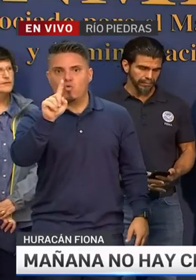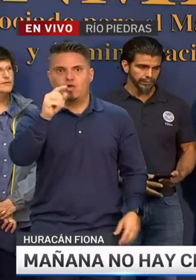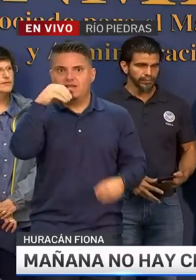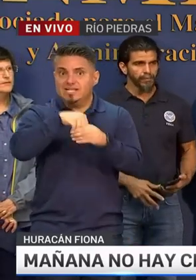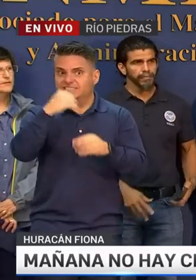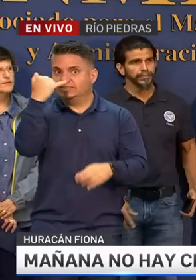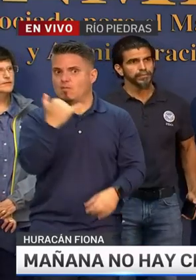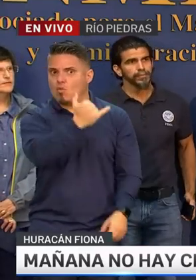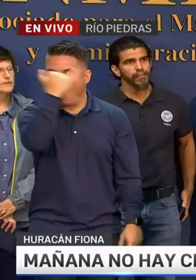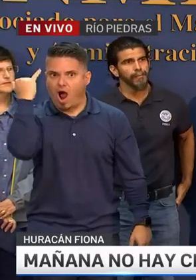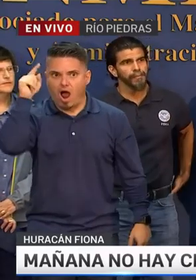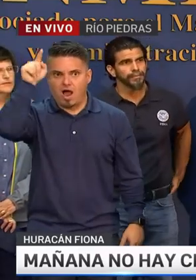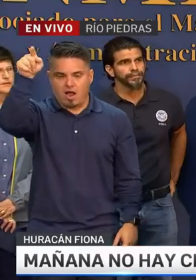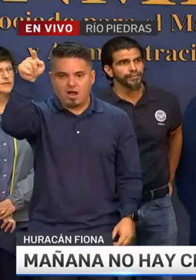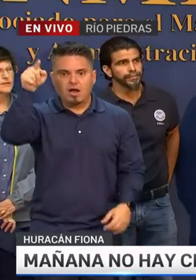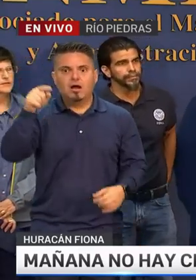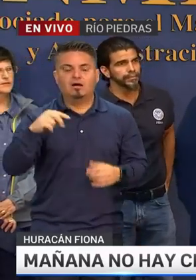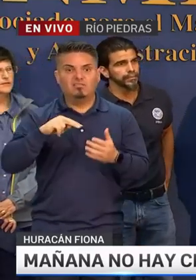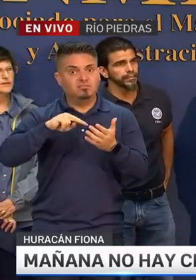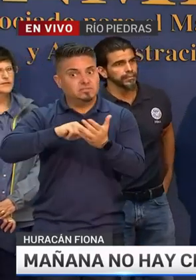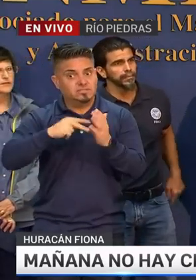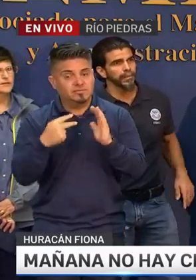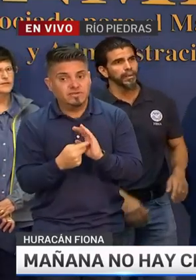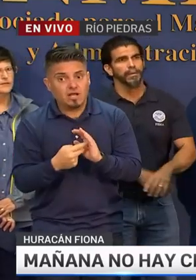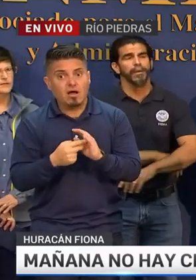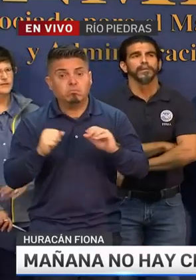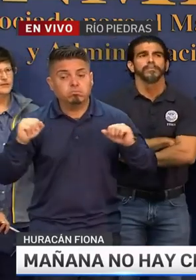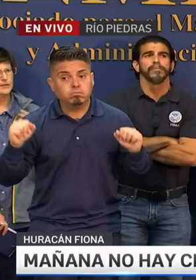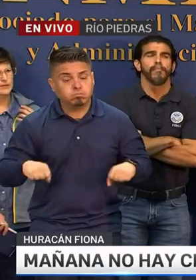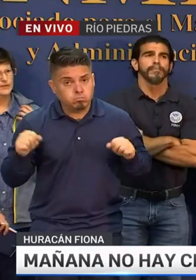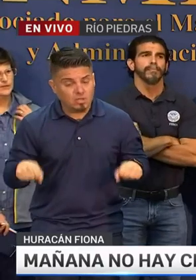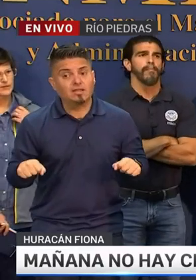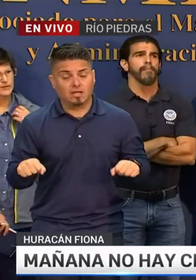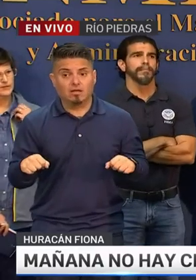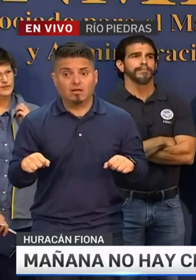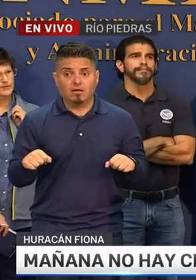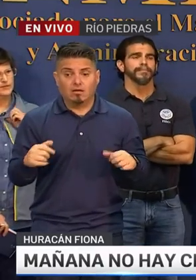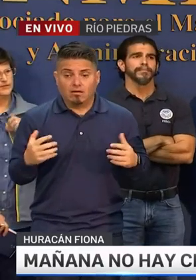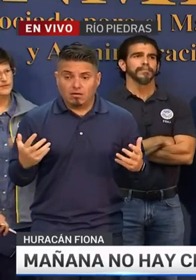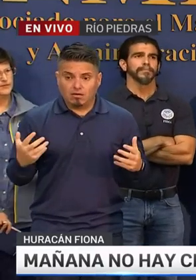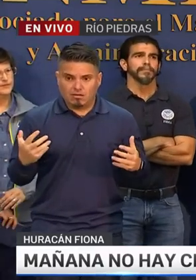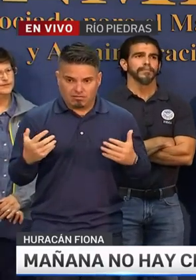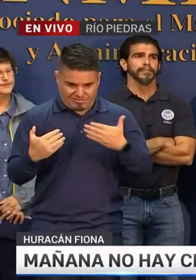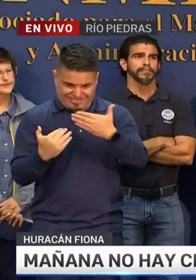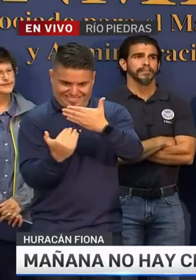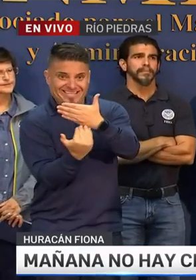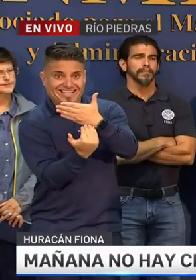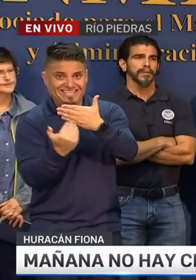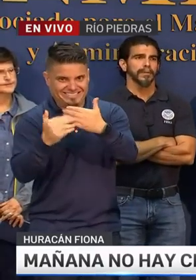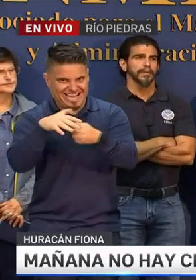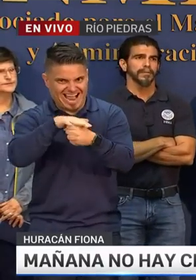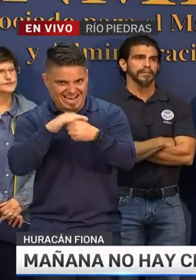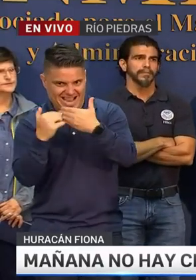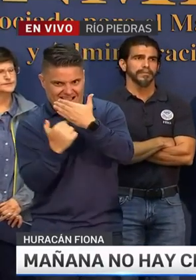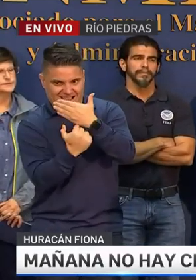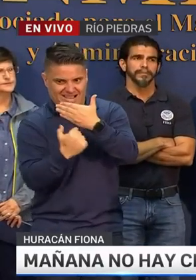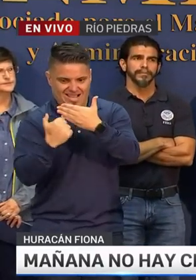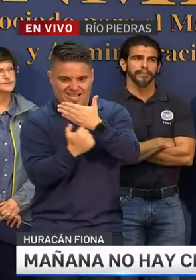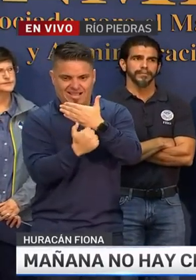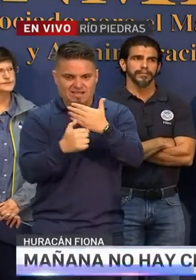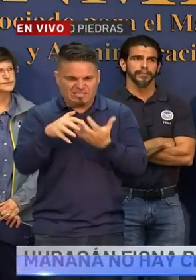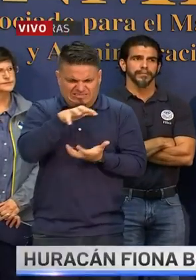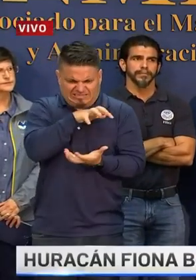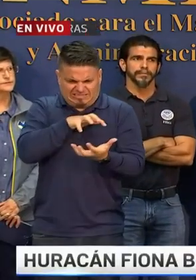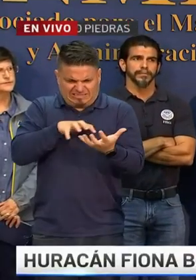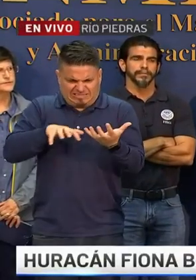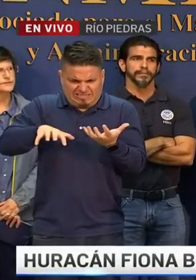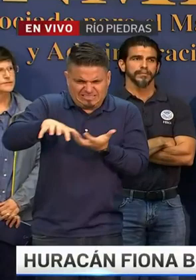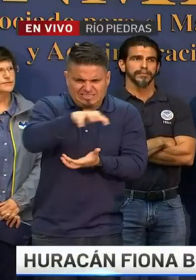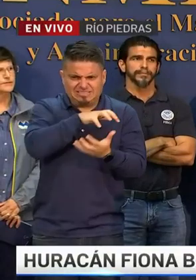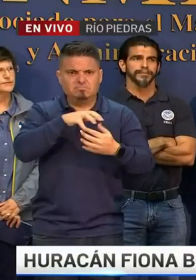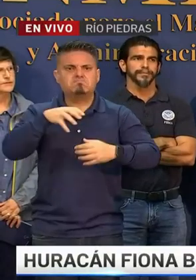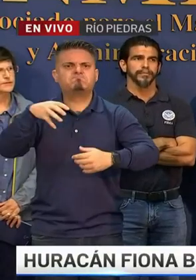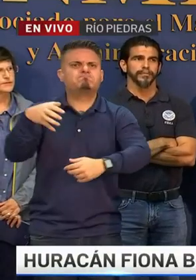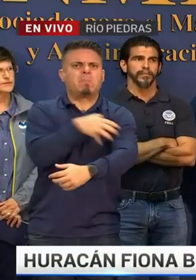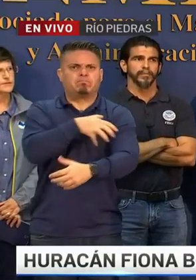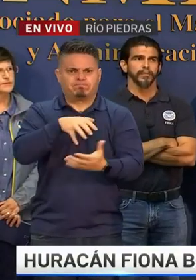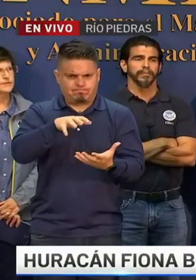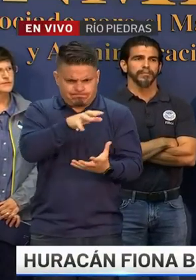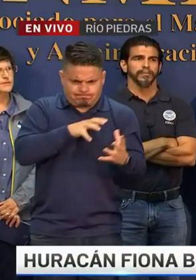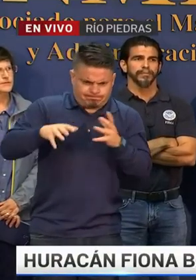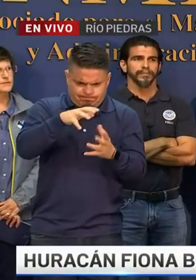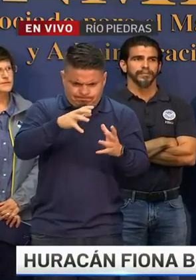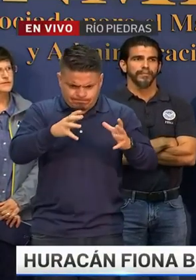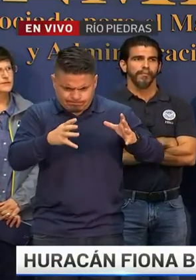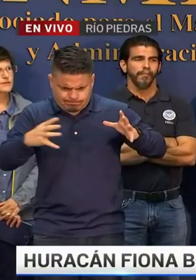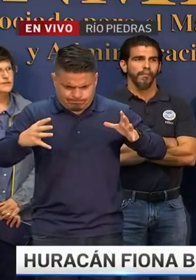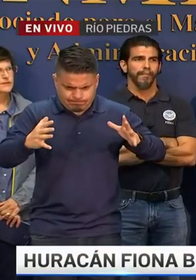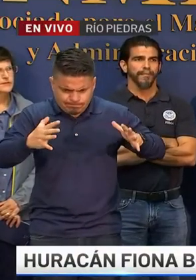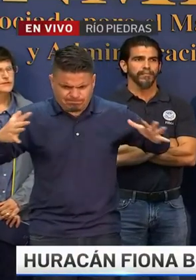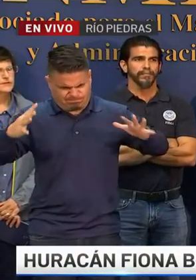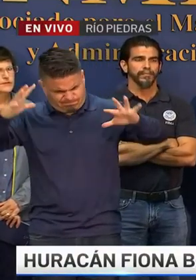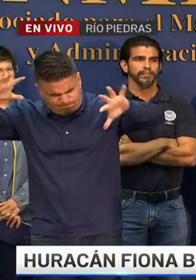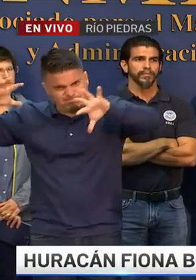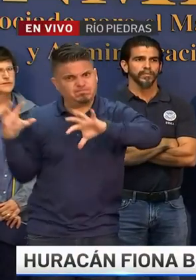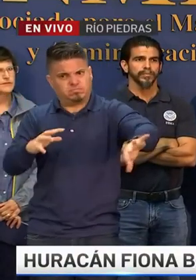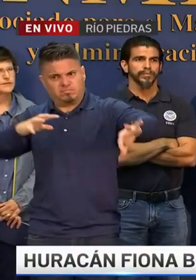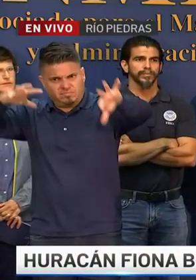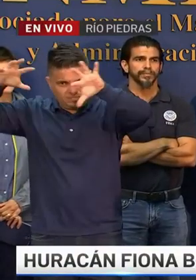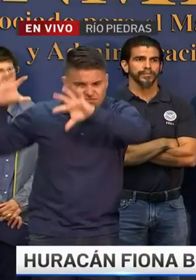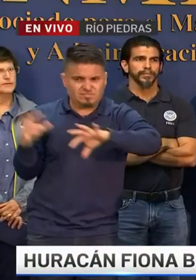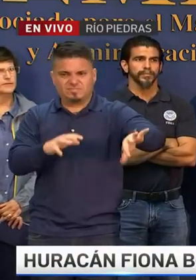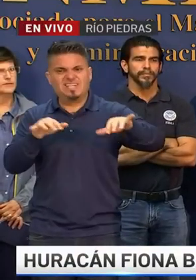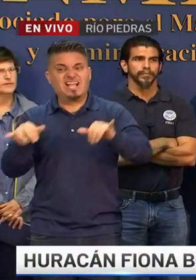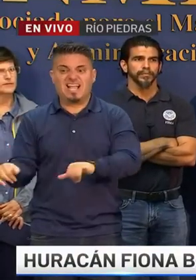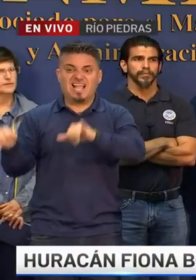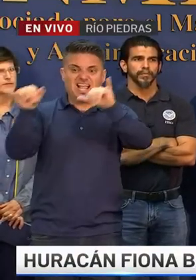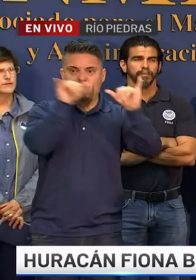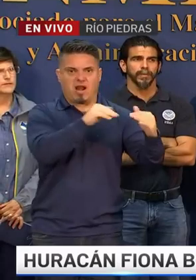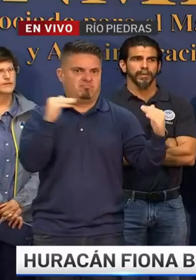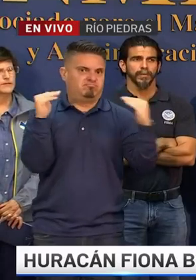EN ESTA MISMA REGIÓN HA